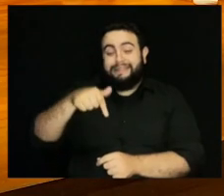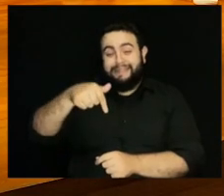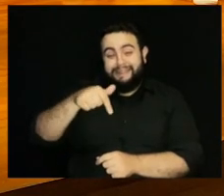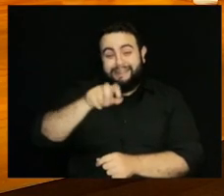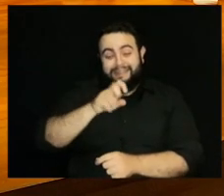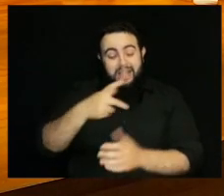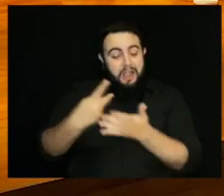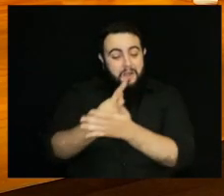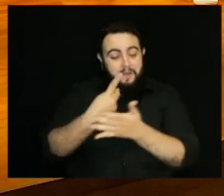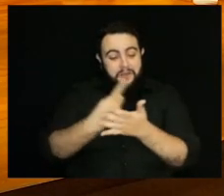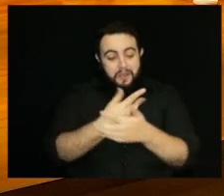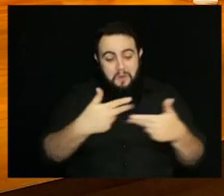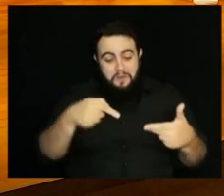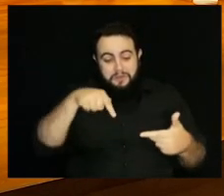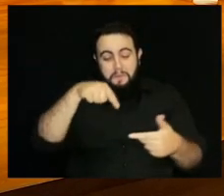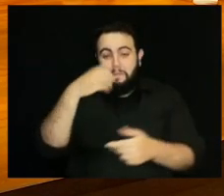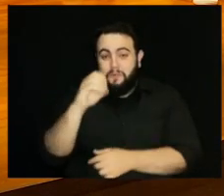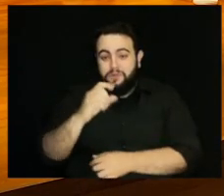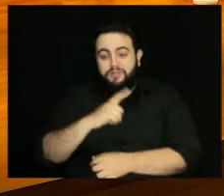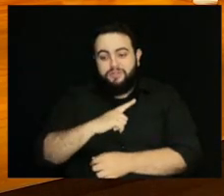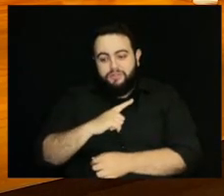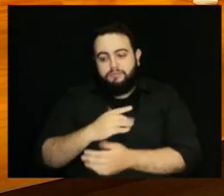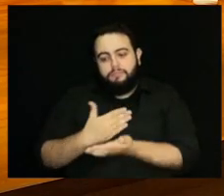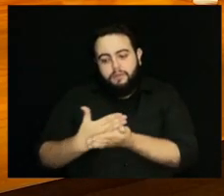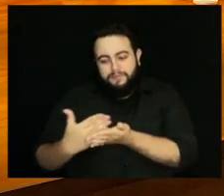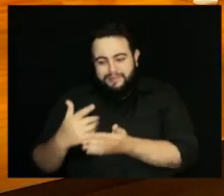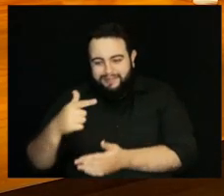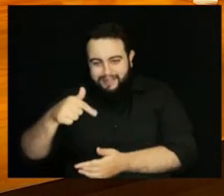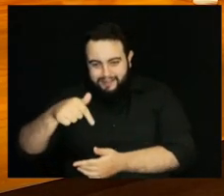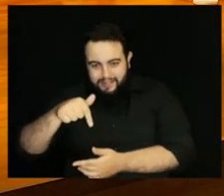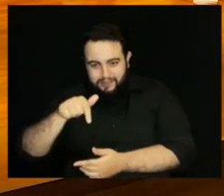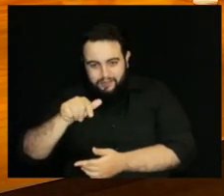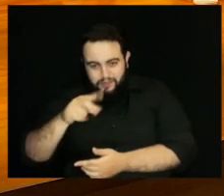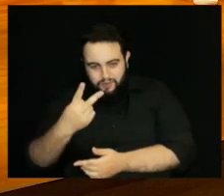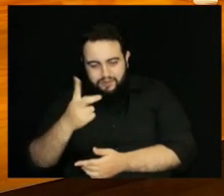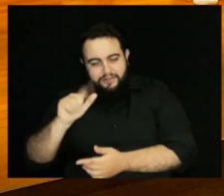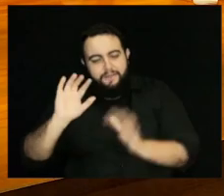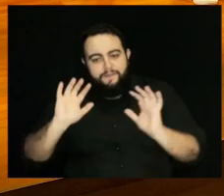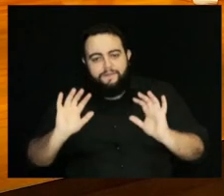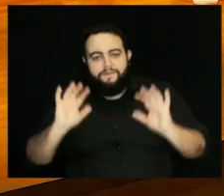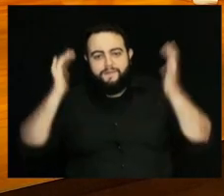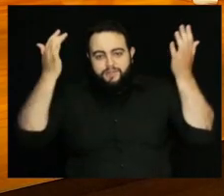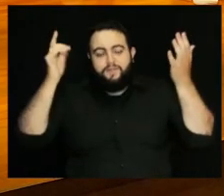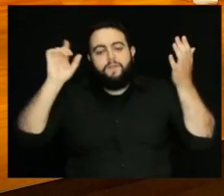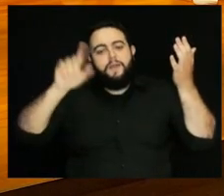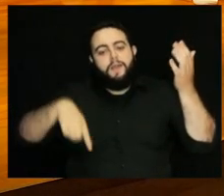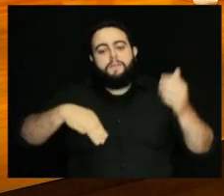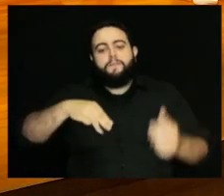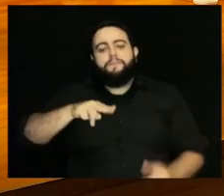outras. Primeiro é que tinha desde 1972 um festival que era o Musipuc, que era um festival da PUC onde